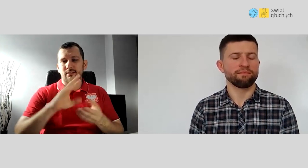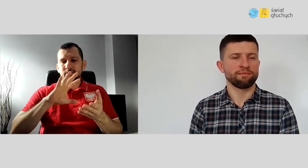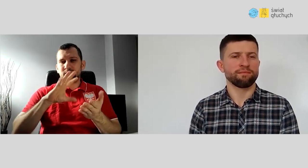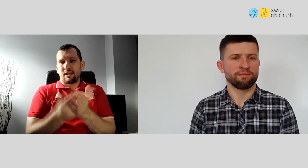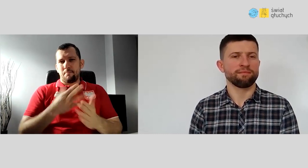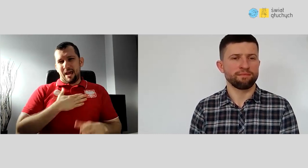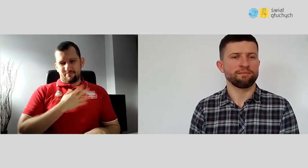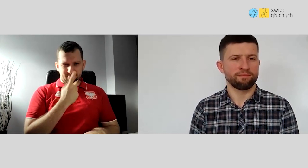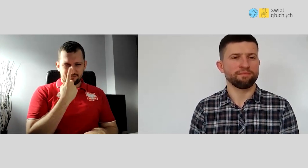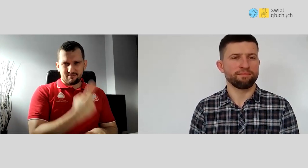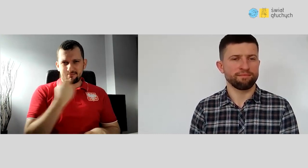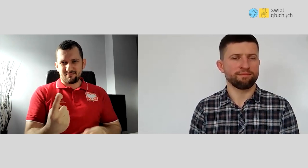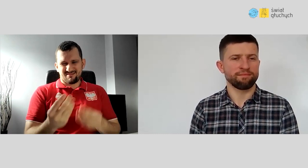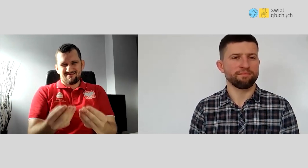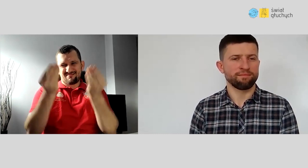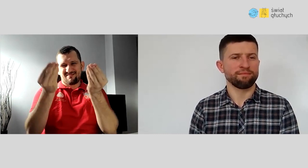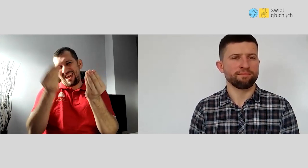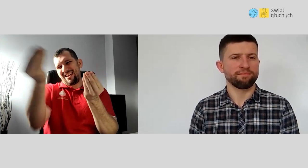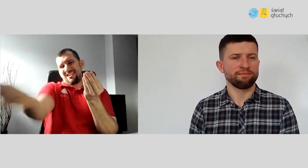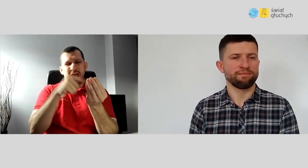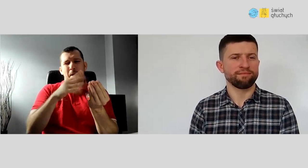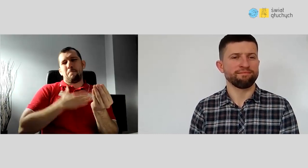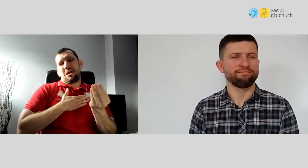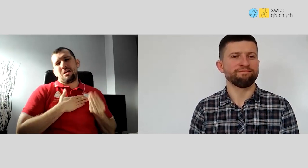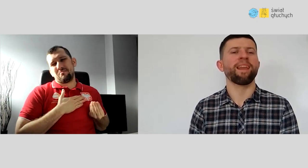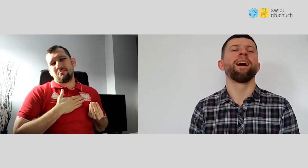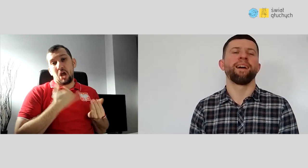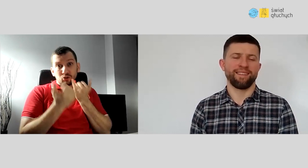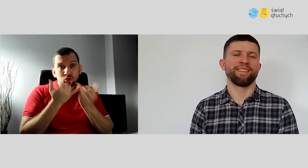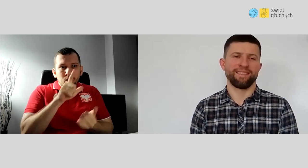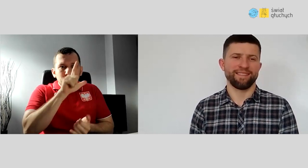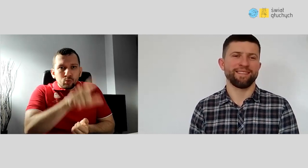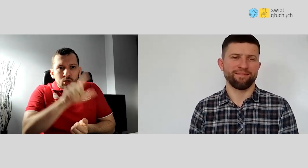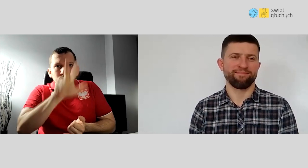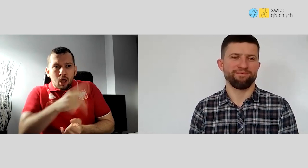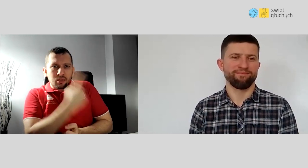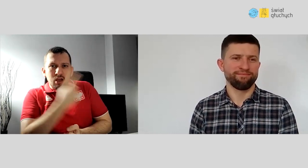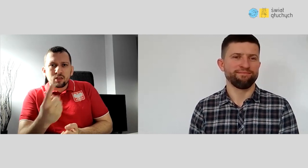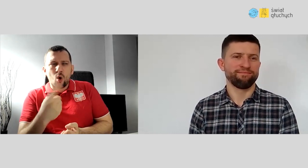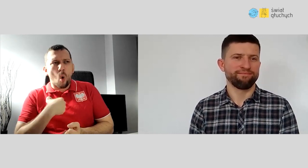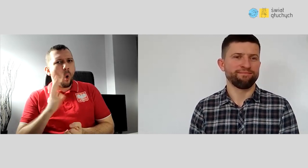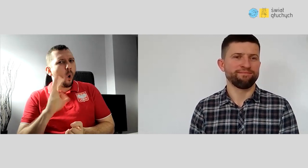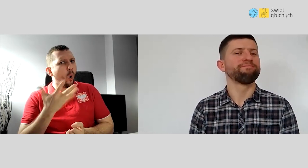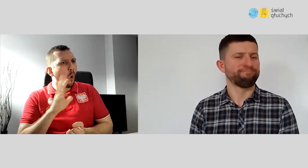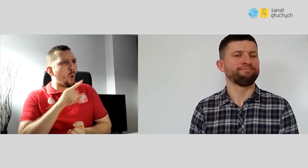z czego jeden przekazałem na licytację. Gdybym miał jeden srebrny i jeden brązowy medal, to bym nie przekazał.